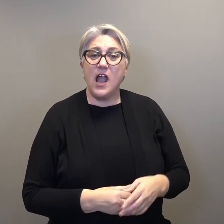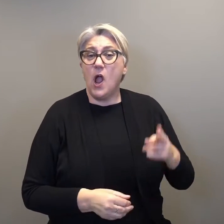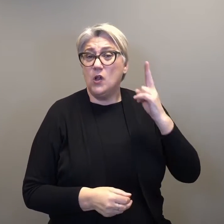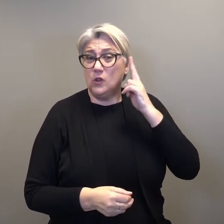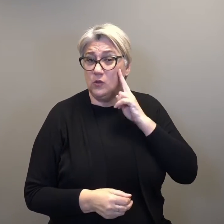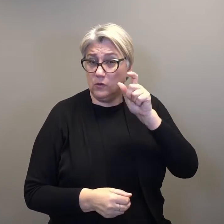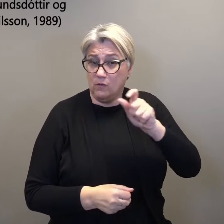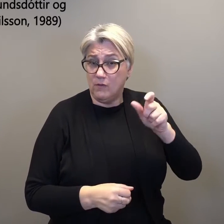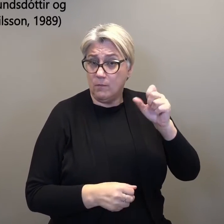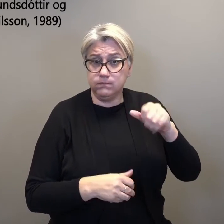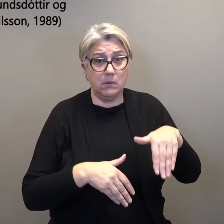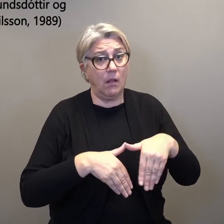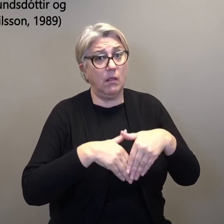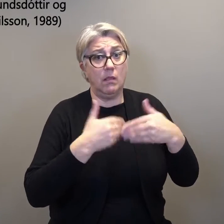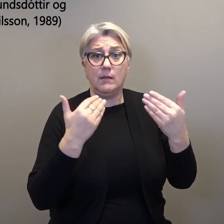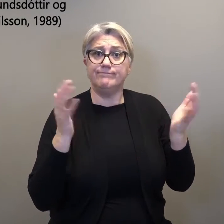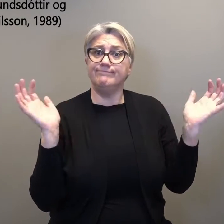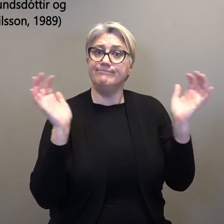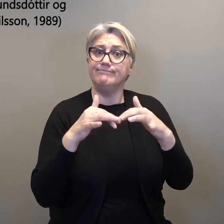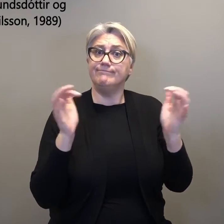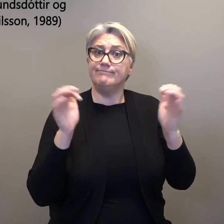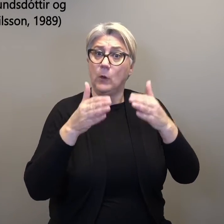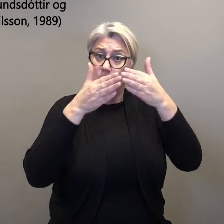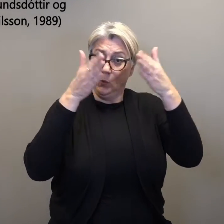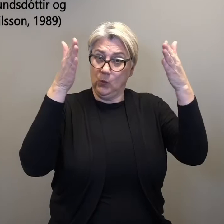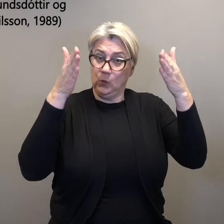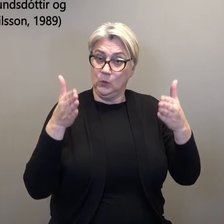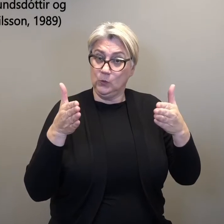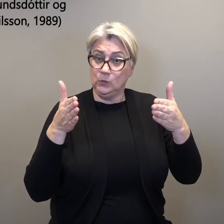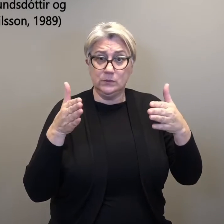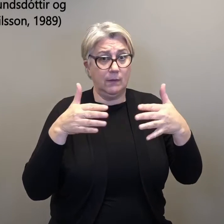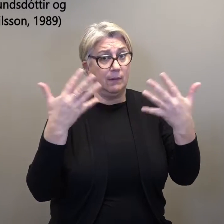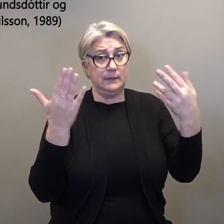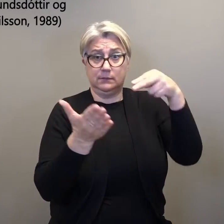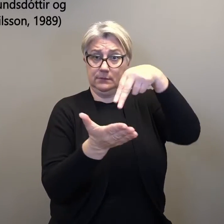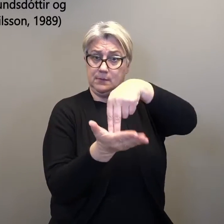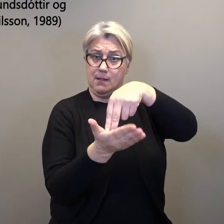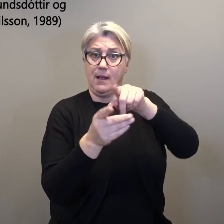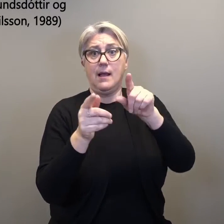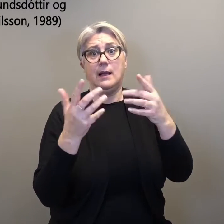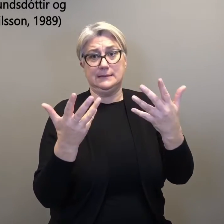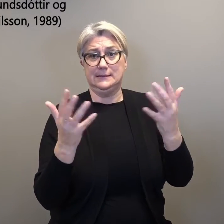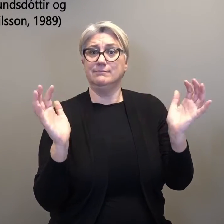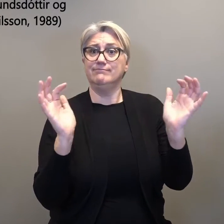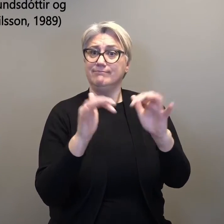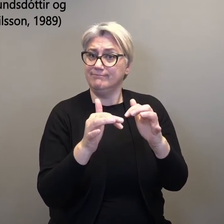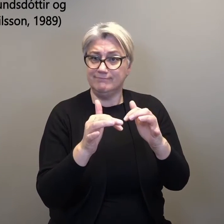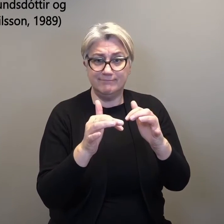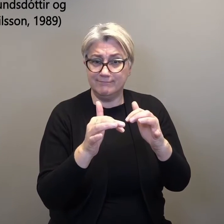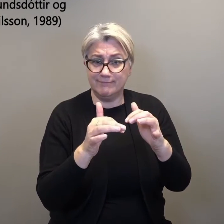Döff áttu ekkert sameiginlegt húsnæði, engan samastað.